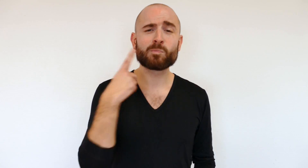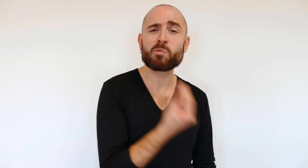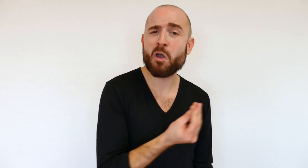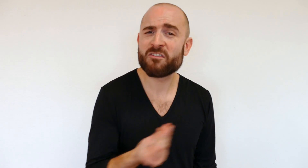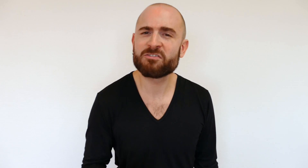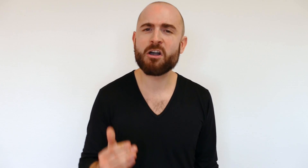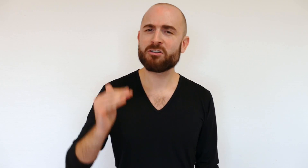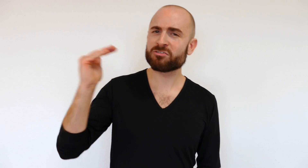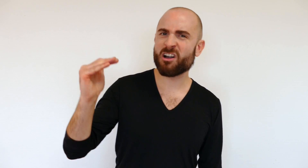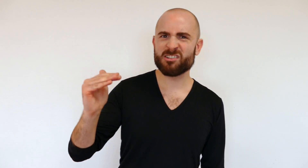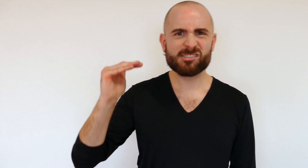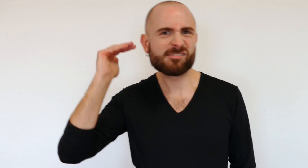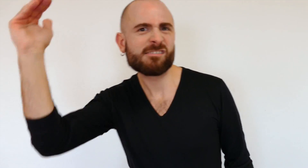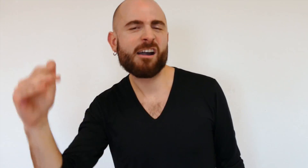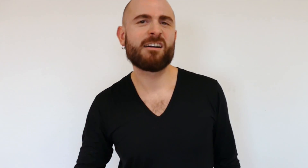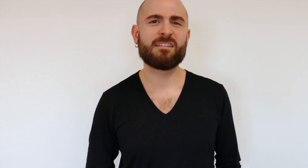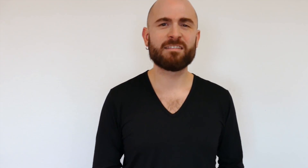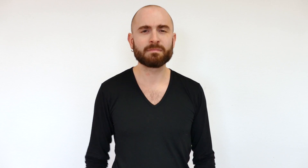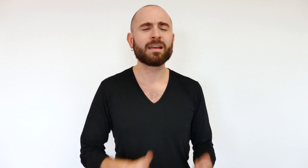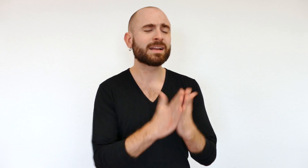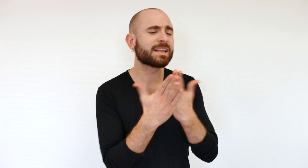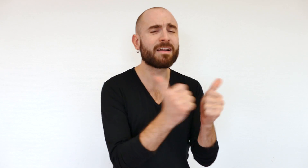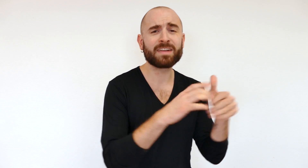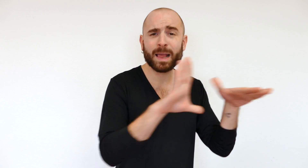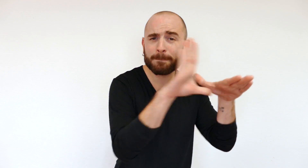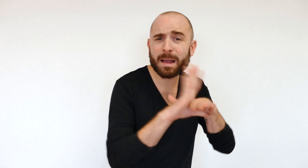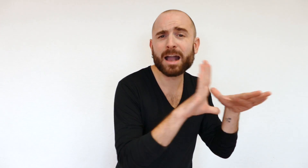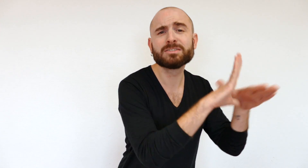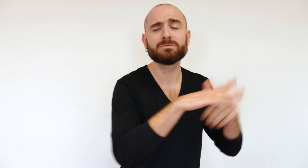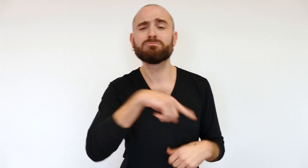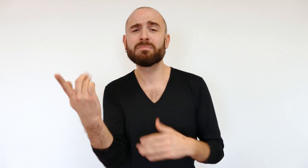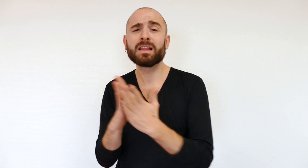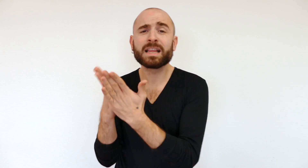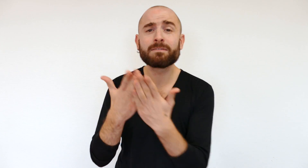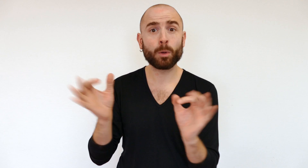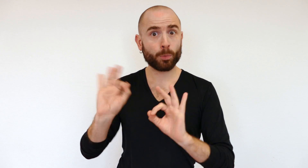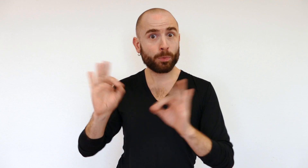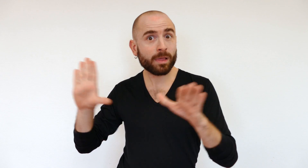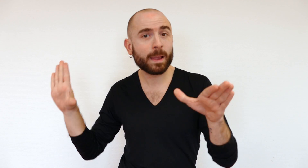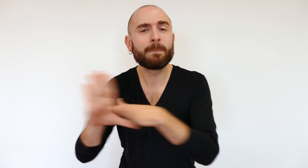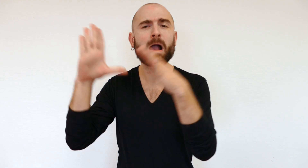Pour les enfants, les grands et les plus grands, des livres avec des images et d’autres sans images;